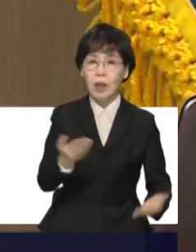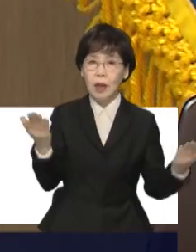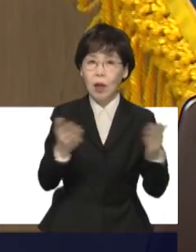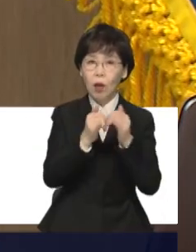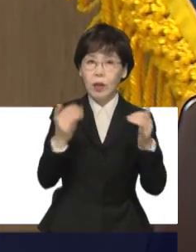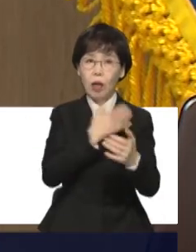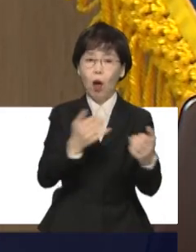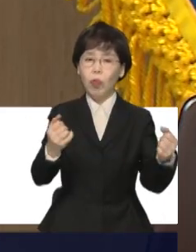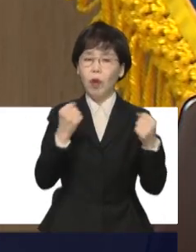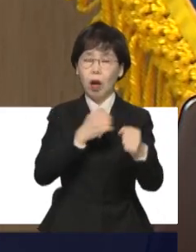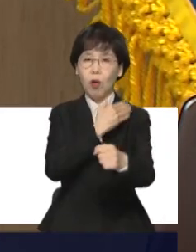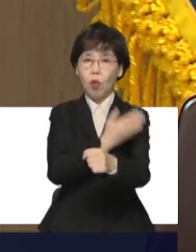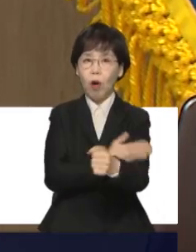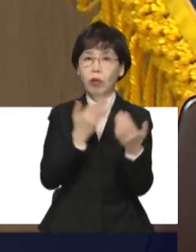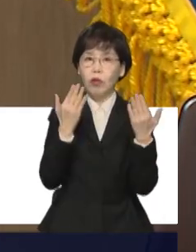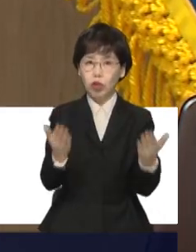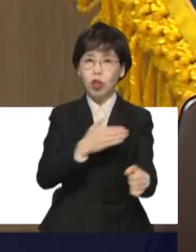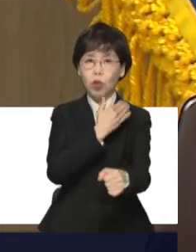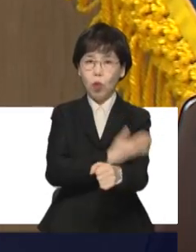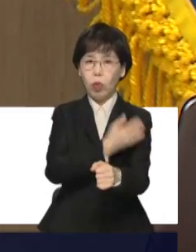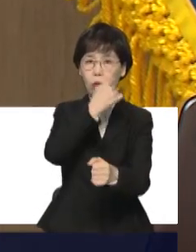근로자들의 건강권, 휴식권 보장과